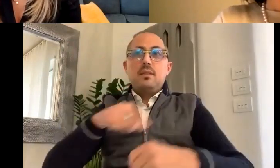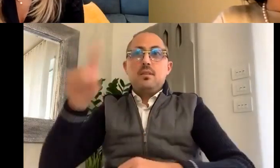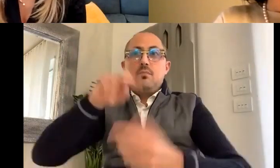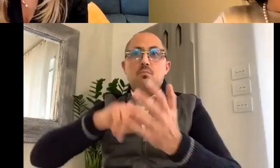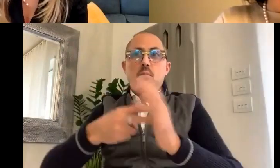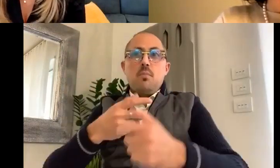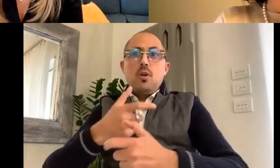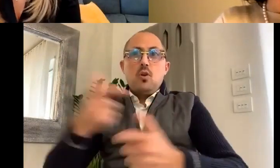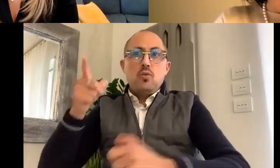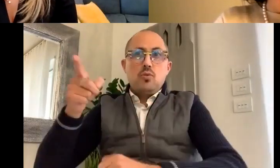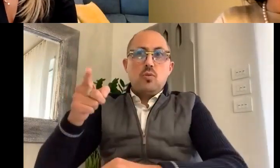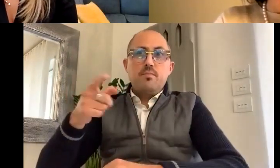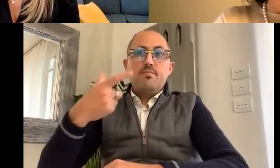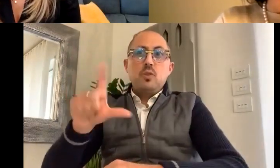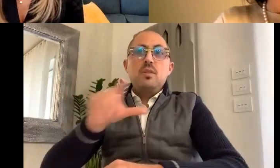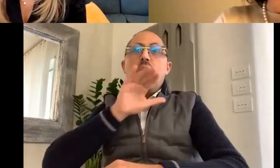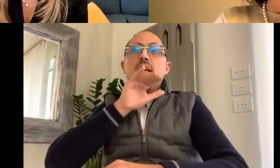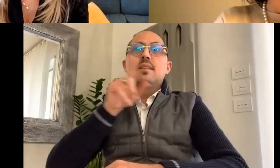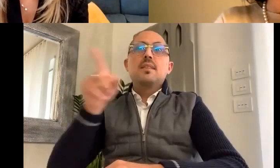per gli adolescenti, per gli adulti e per le persone anziane.